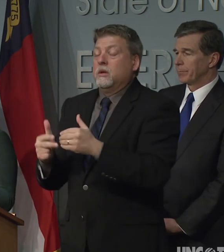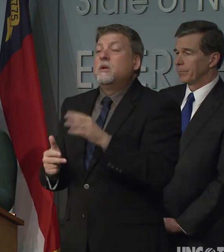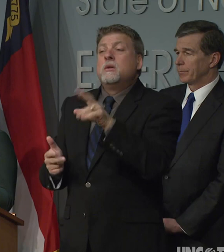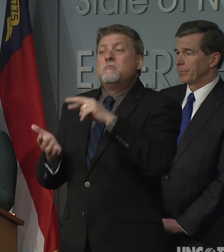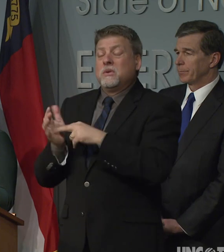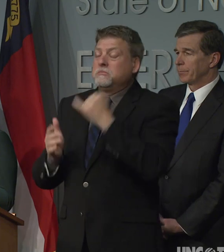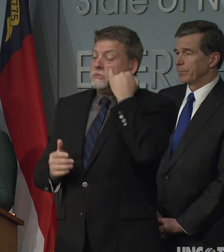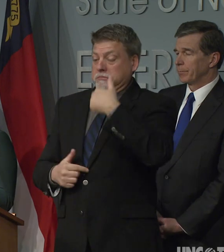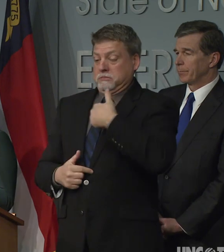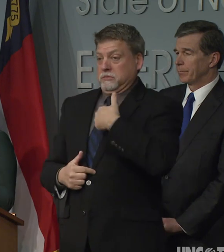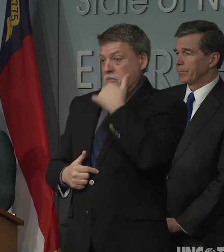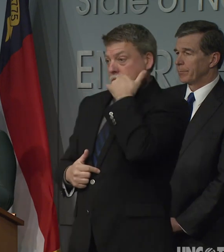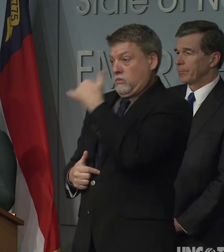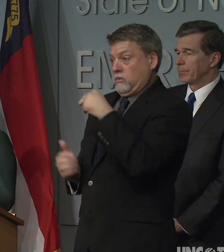resultado negativo de gripe.